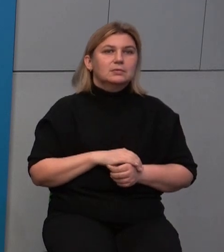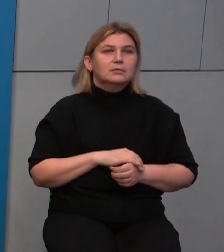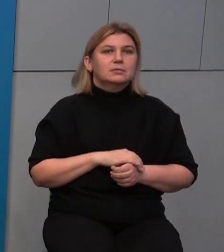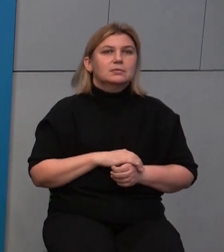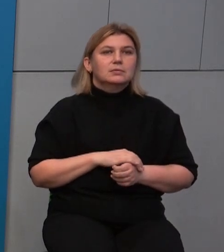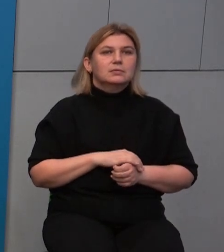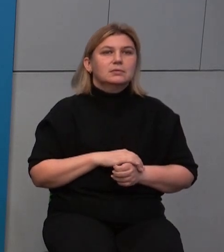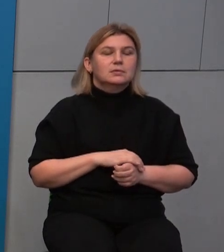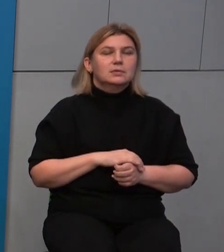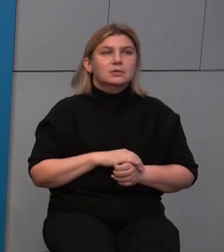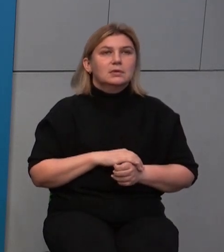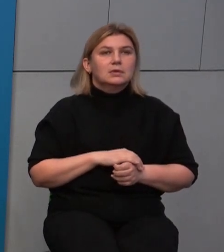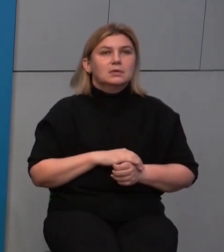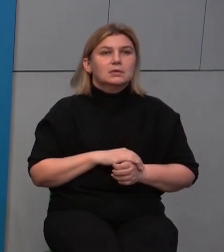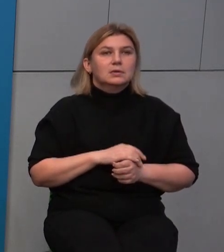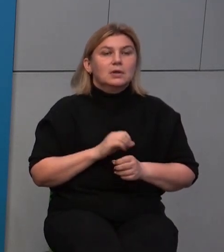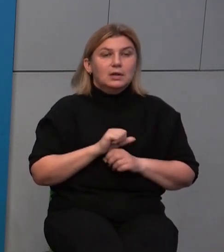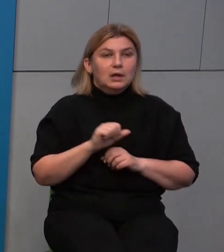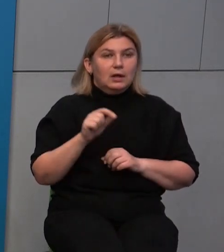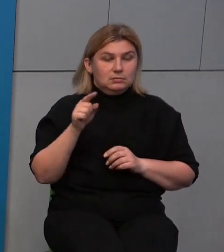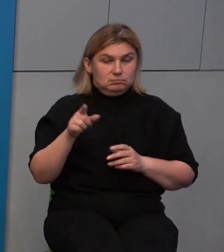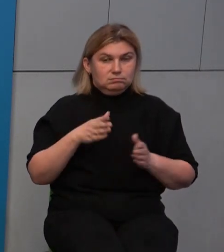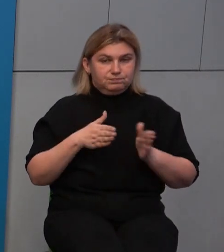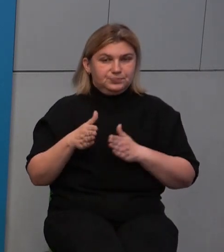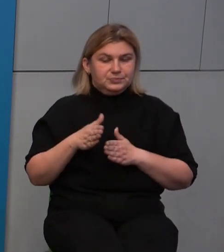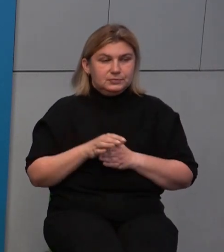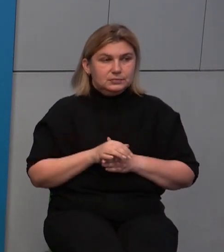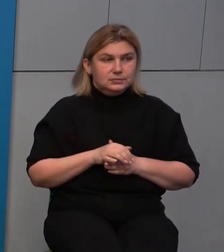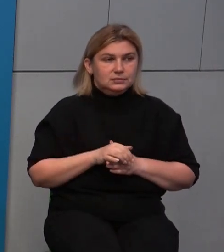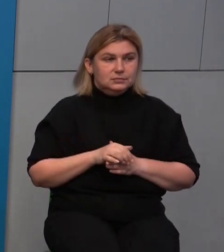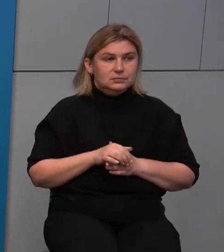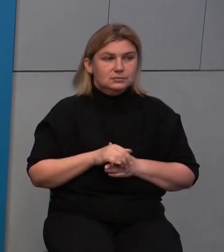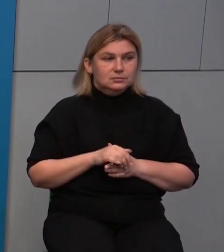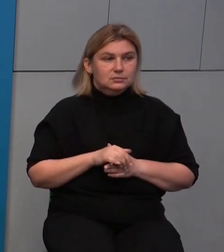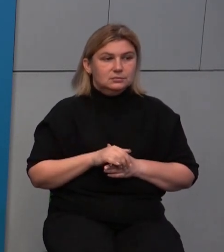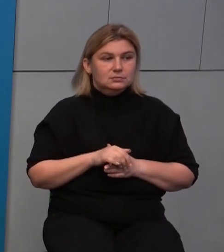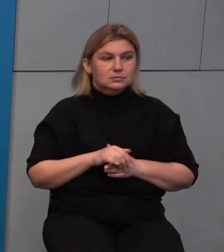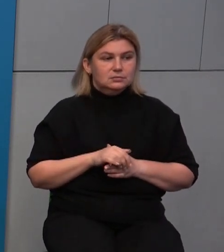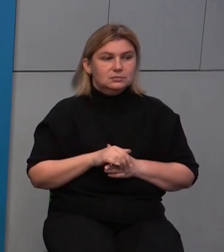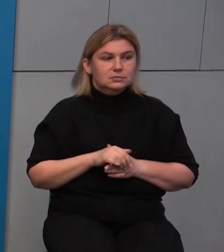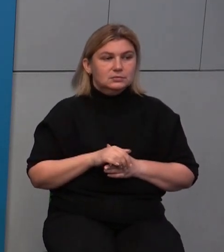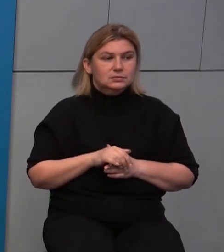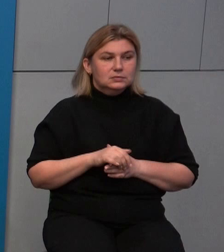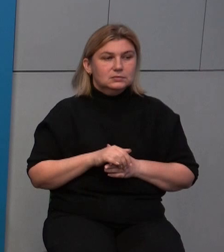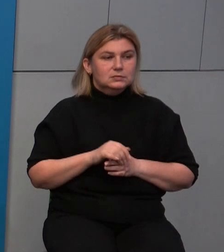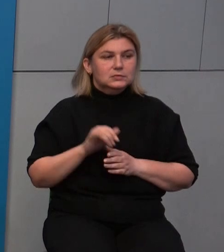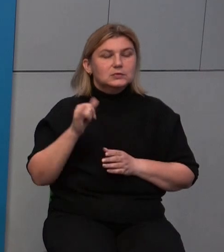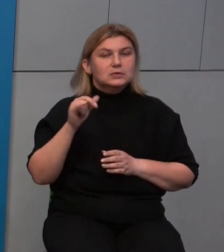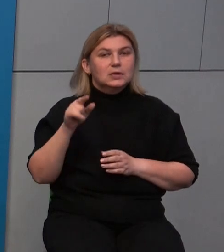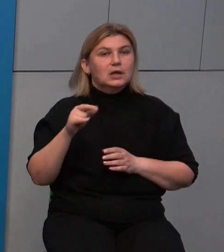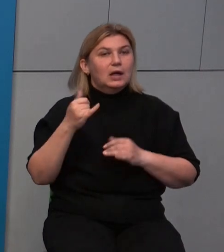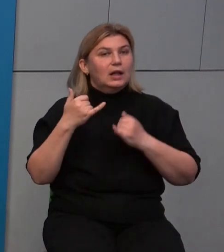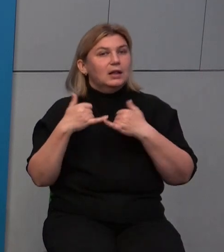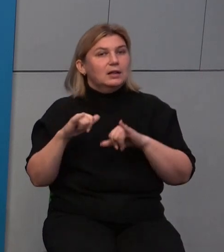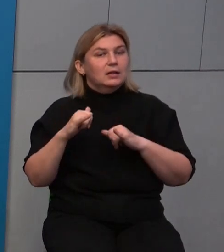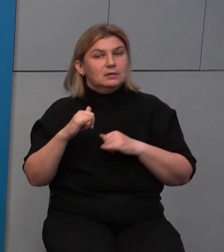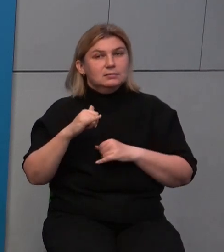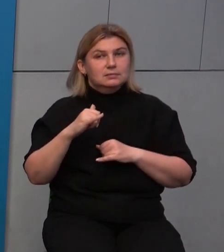i są to wyraźne aluzje. To on jakoś nadawał zupełnie na innych falach, niż był czytany.